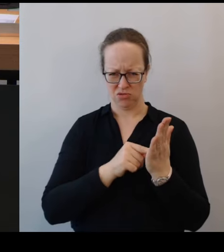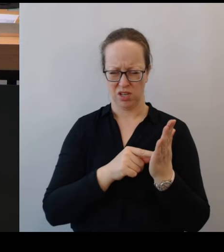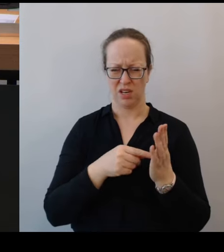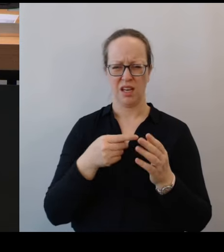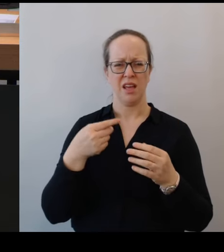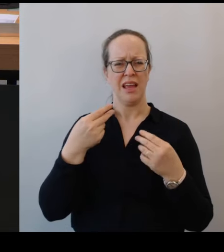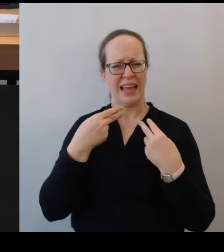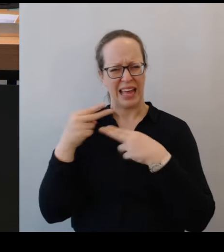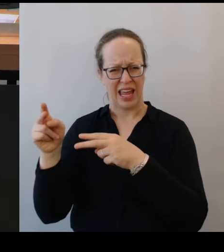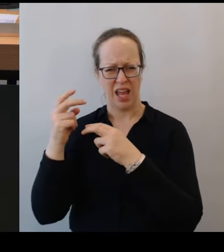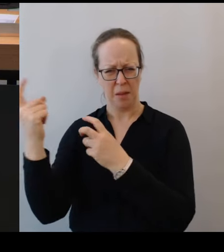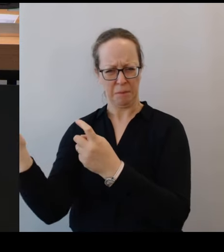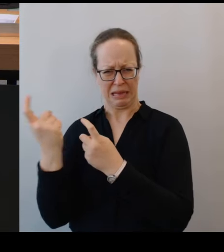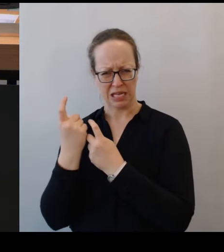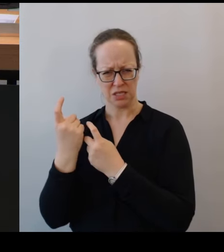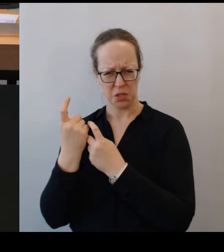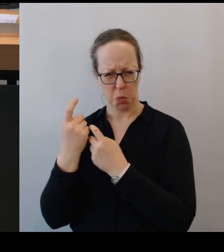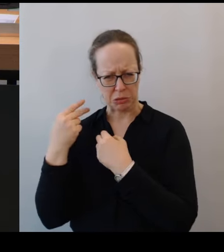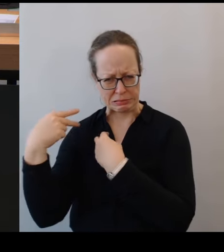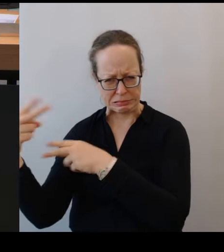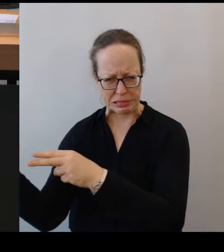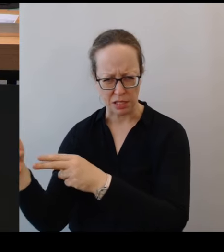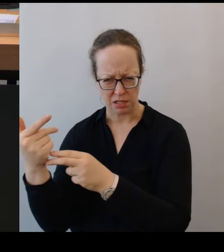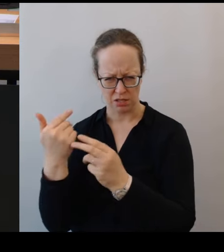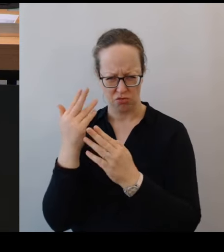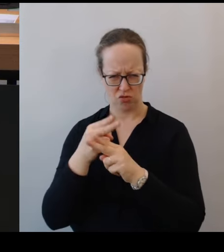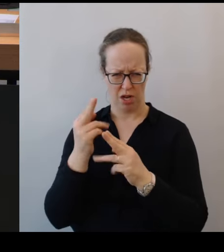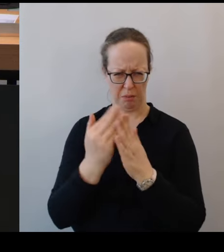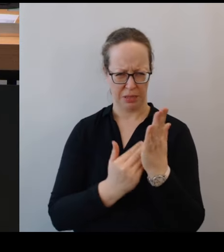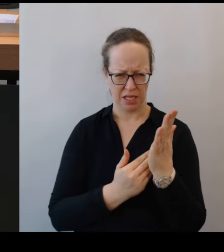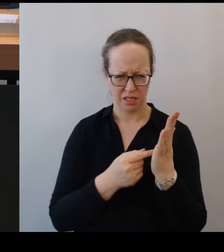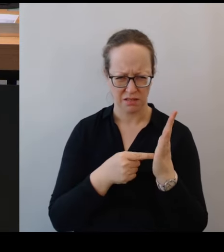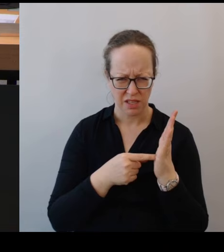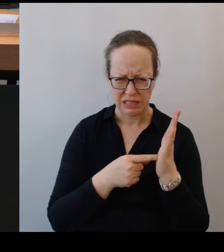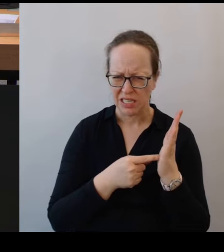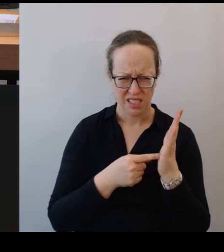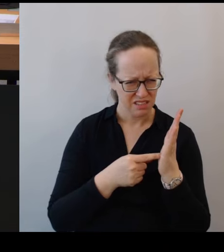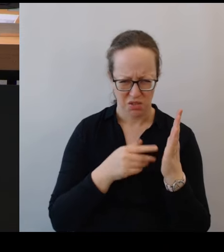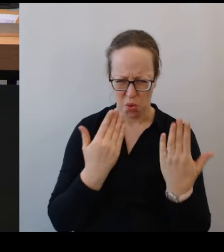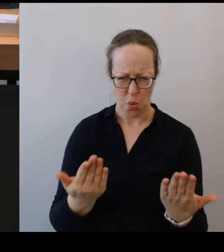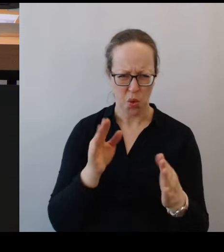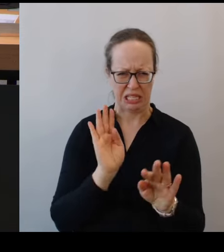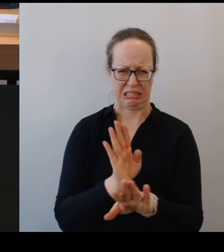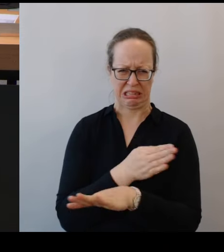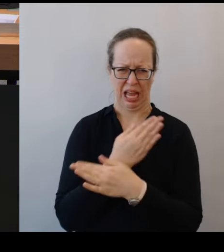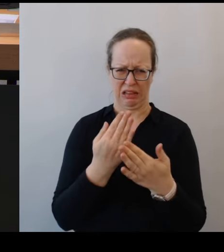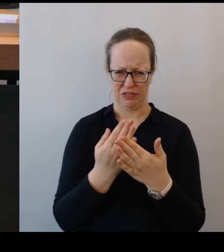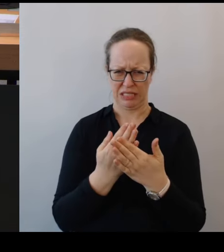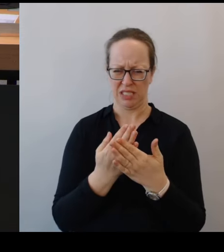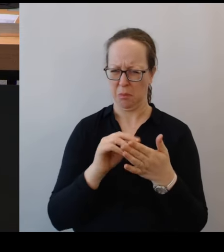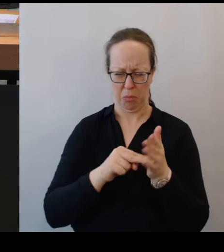Im Bezug auf Sie und Ihre Partei muss jetzt Schluss sein mit Wegschauen und Verharmlosen. Es gibt keine gemäßigte AfD.